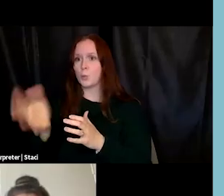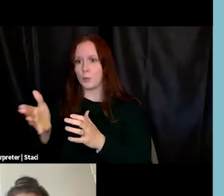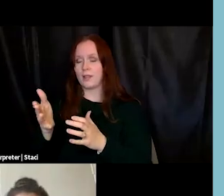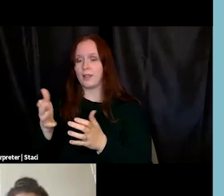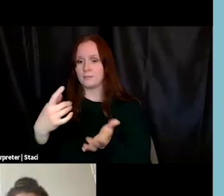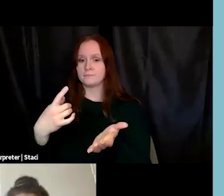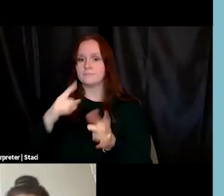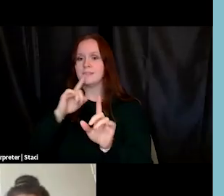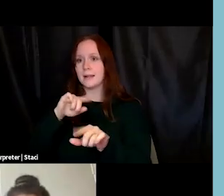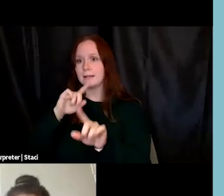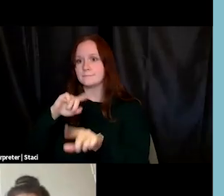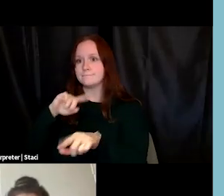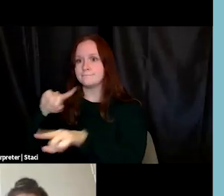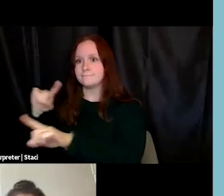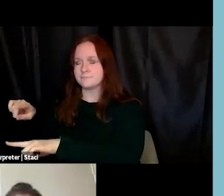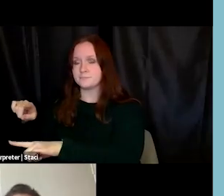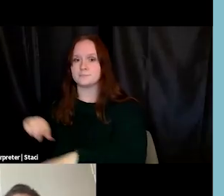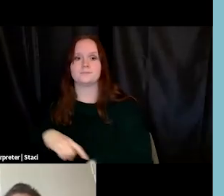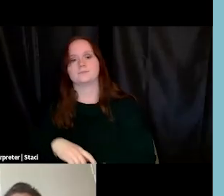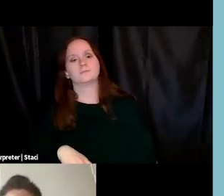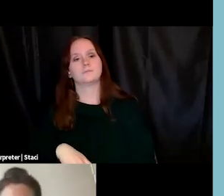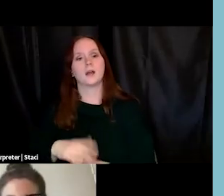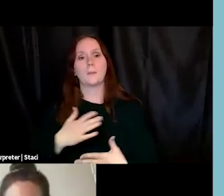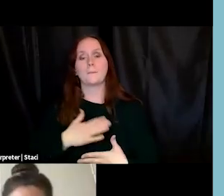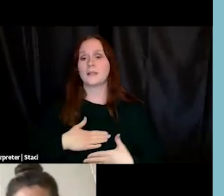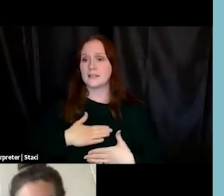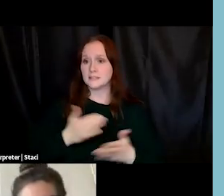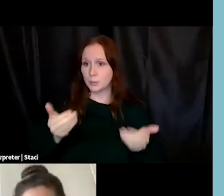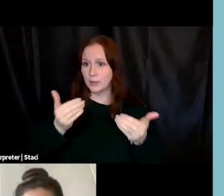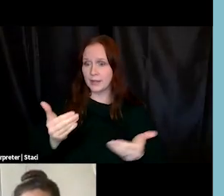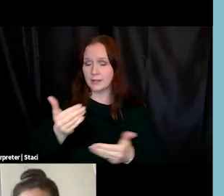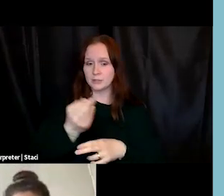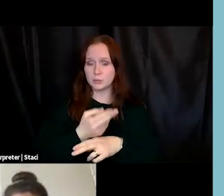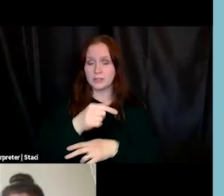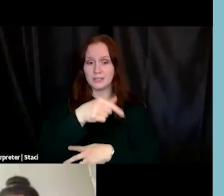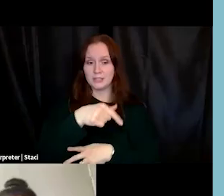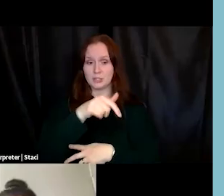Aprenderán cómo acceder a estas políticas y servicios actualizados.